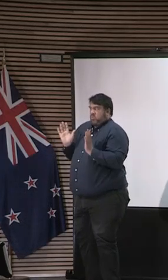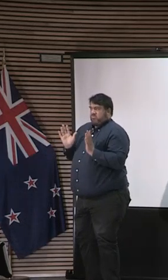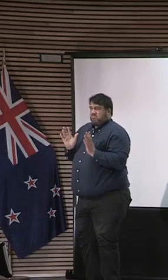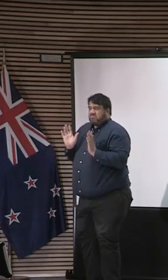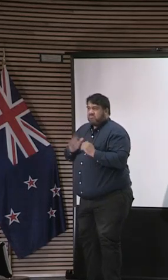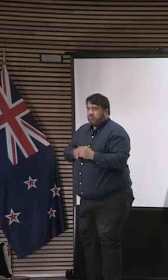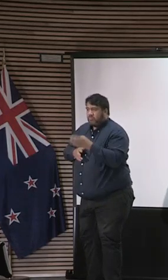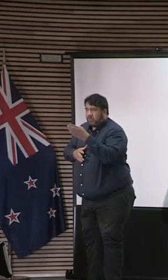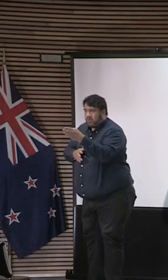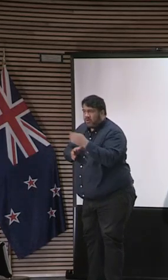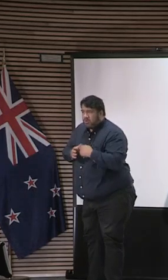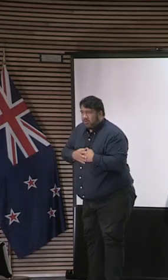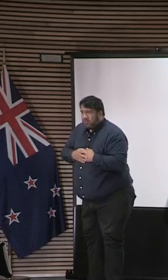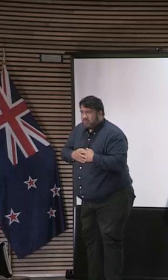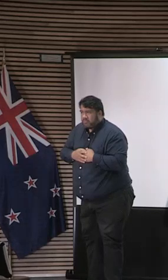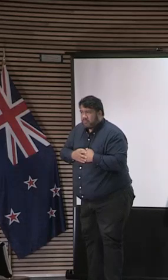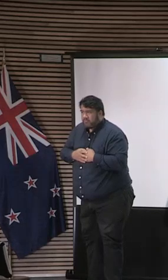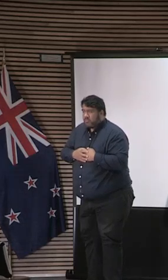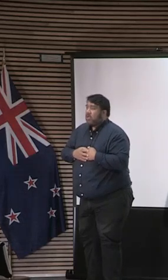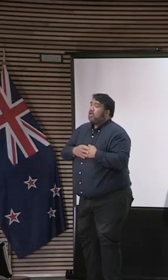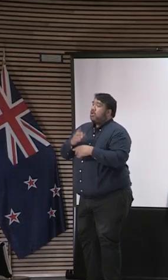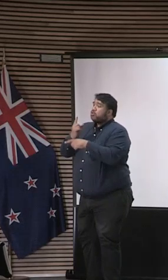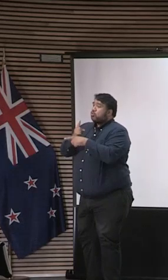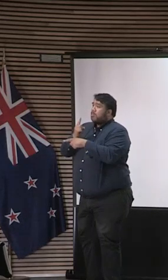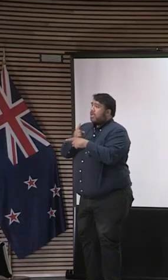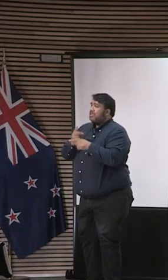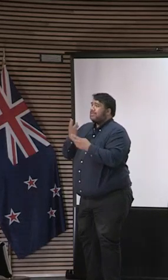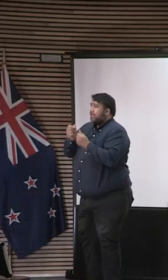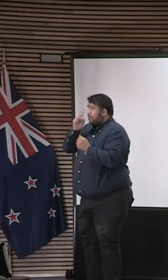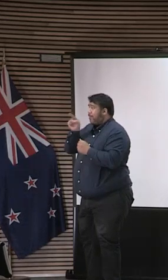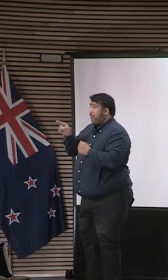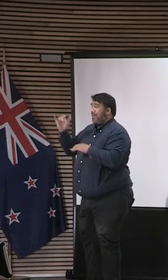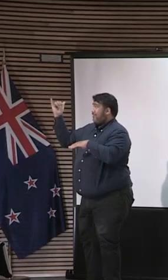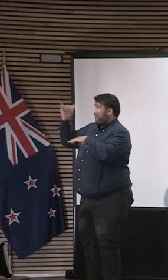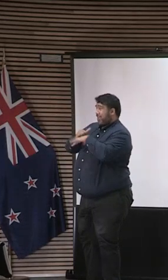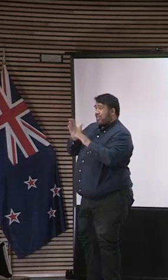He awhina mo te Minita o nga Whenua ki te whakaputa korero i whakahekehia e te R.nanga, me te mea he moenga politita hei whakamatau he rereke te Kawanatanga ki te tari